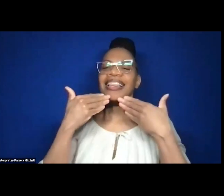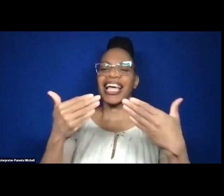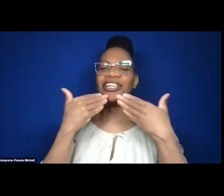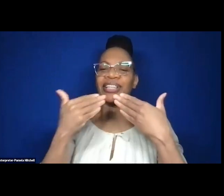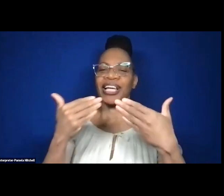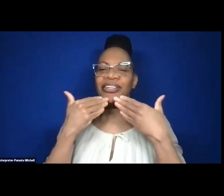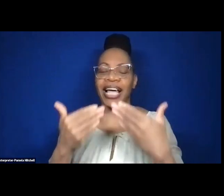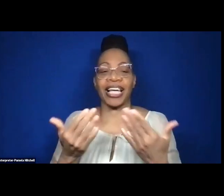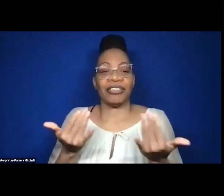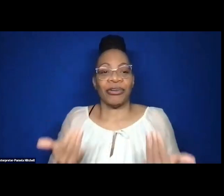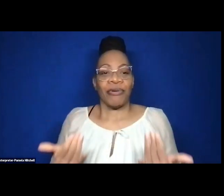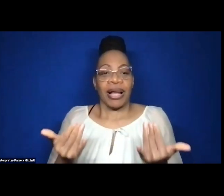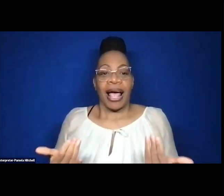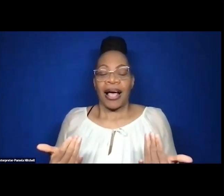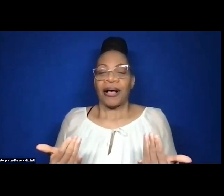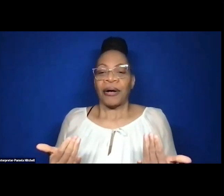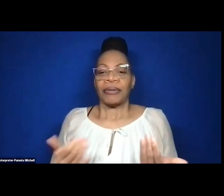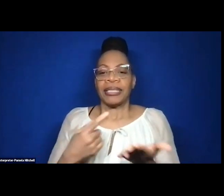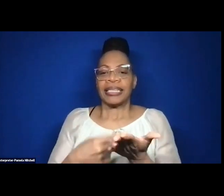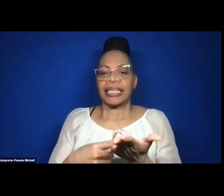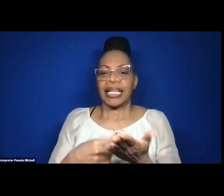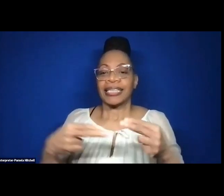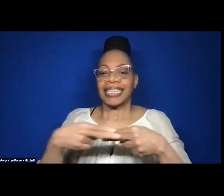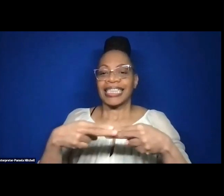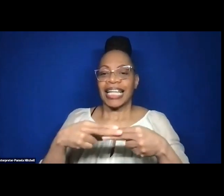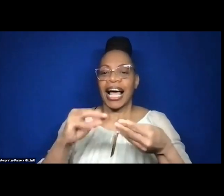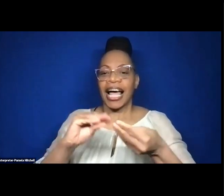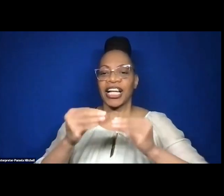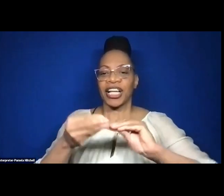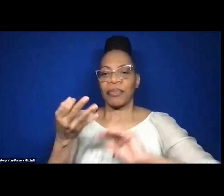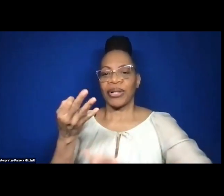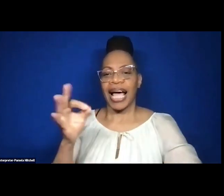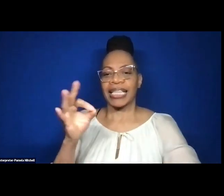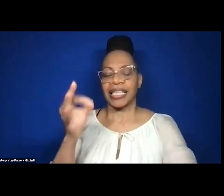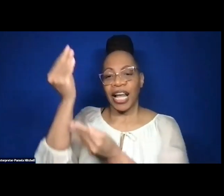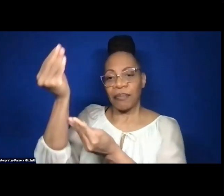Voy a continuar con la diapositiva número 19. Y me avisan cuando lleguen ahí y comenzaré a hablar.